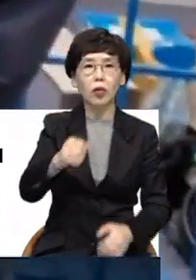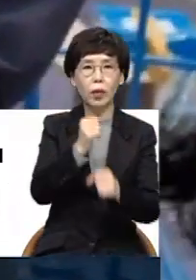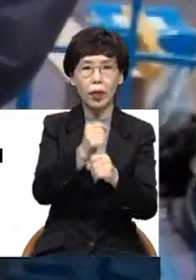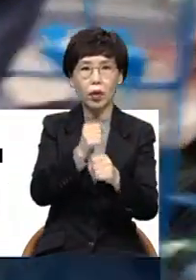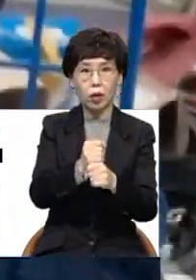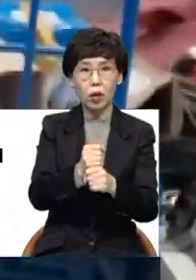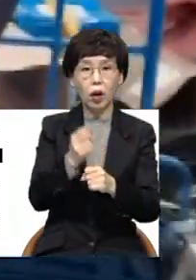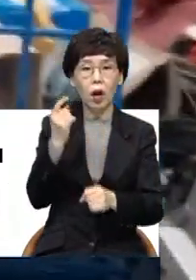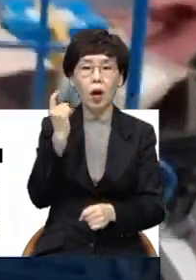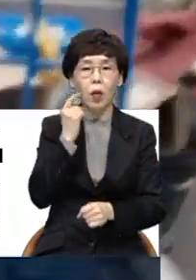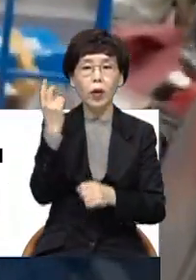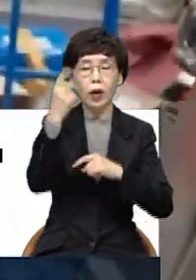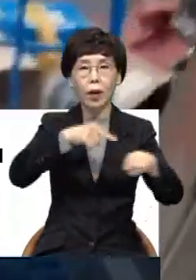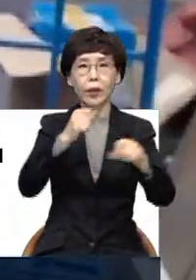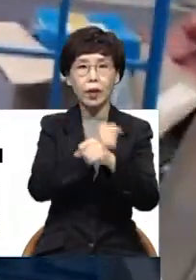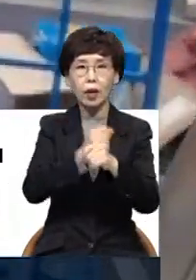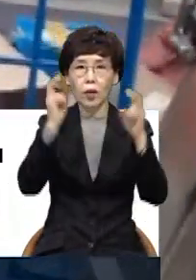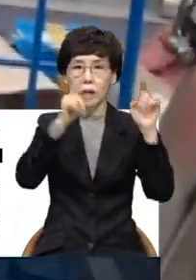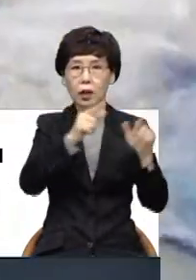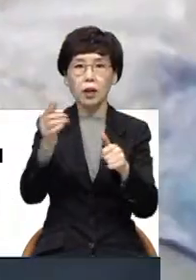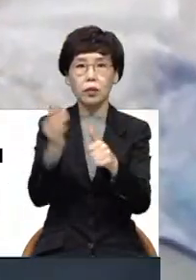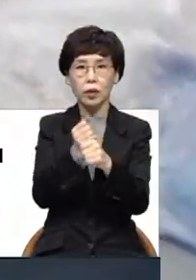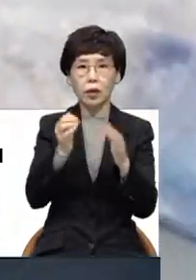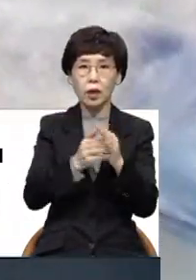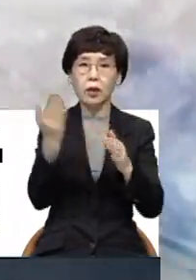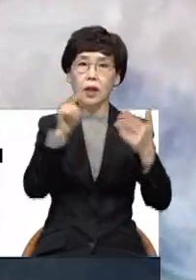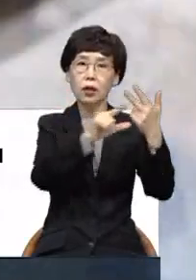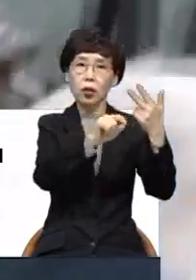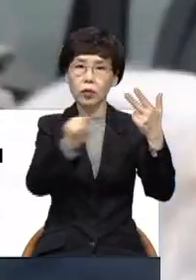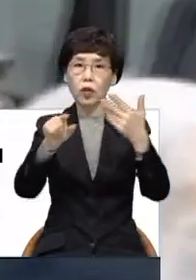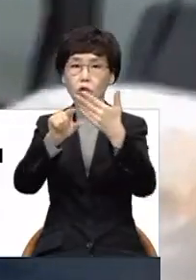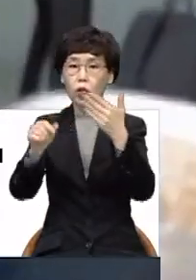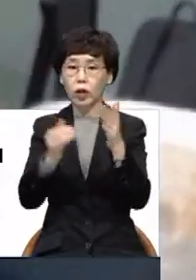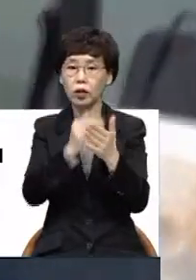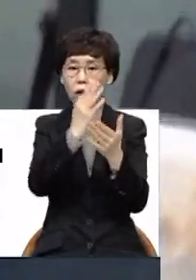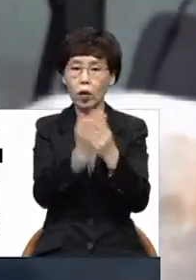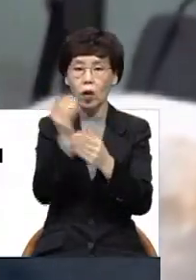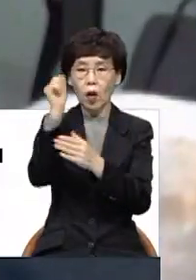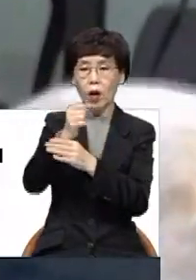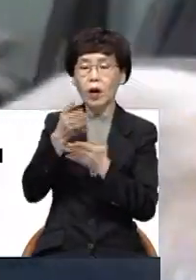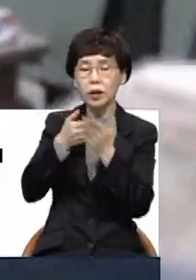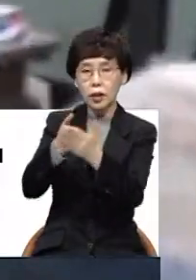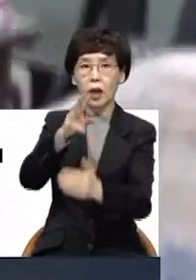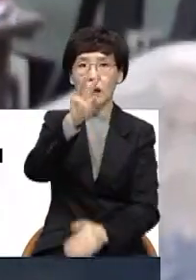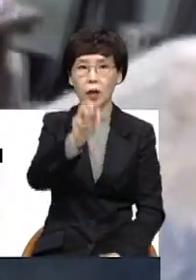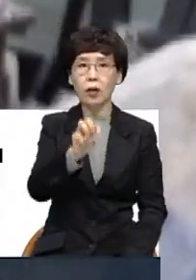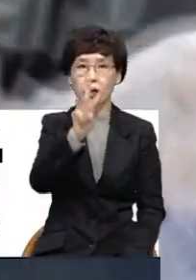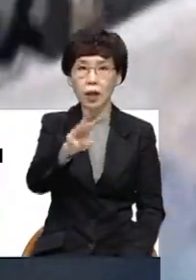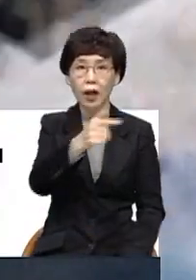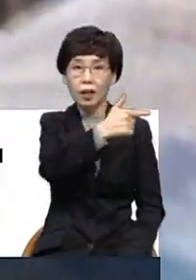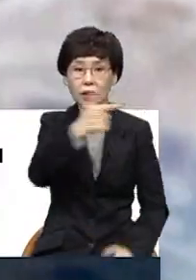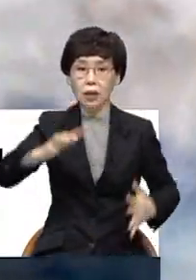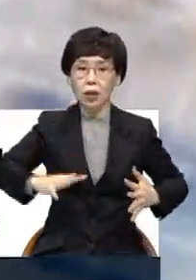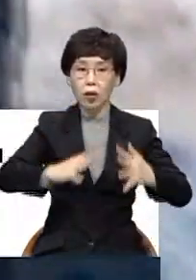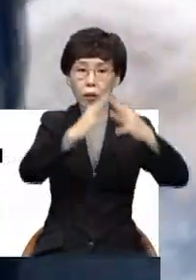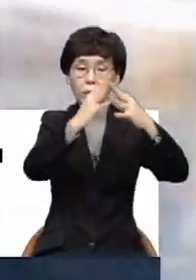경기도 특별사법경찰단은 지난 7회부터 9월까지 완공 허가를 신청한 33개 대형 신축 건물을 점검한 결과 17곳에서